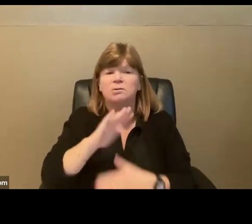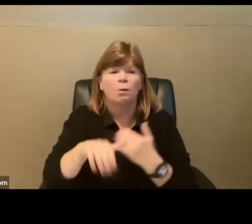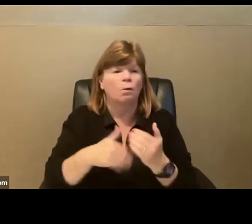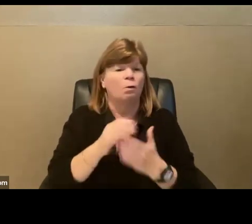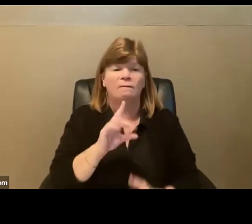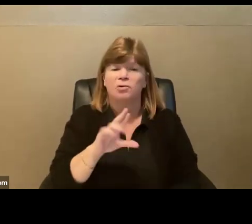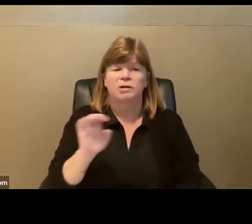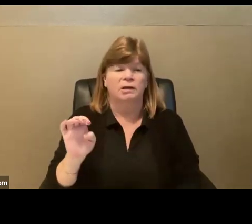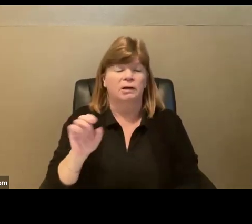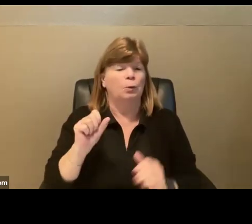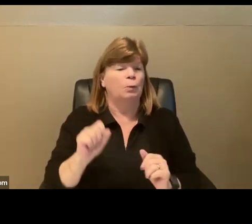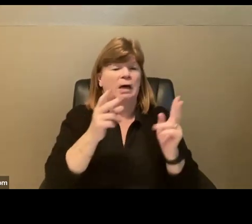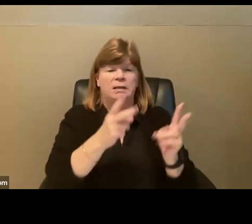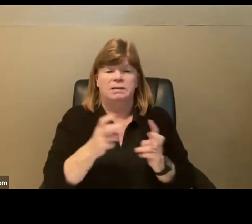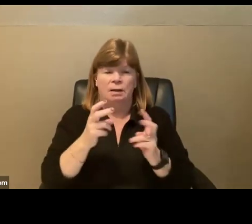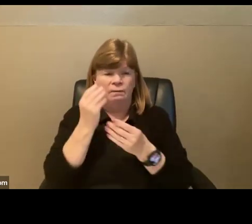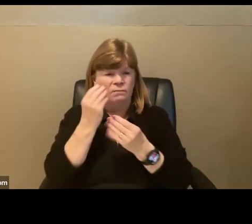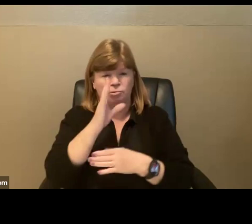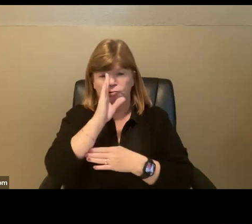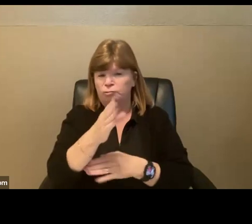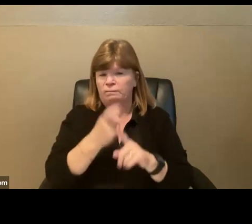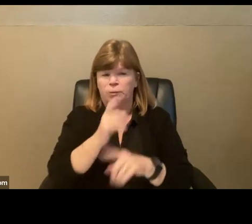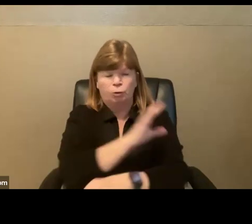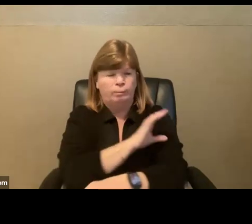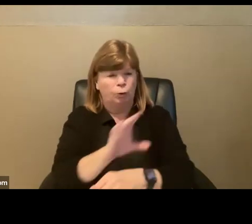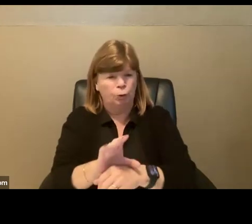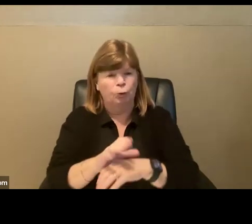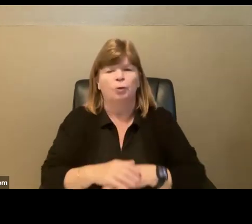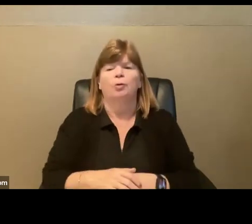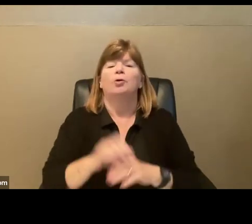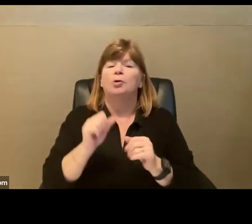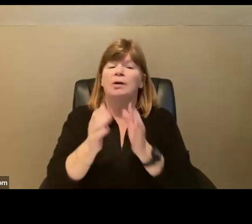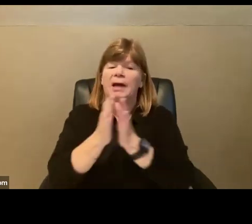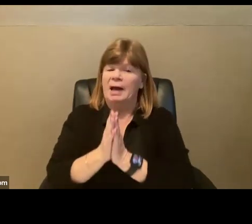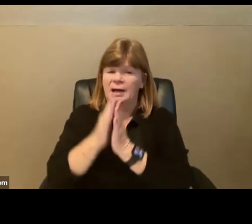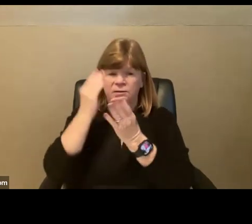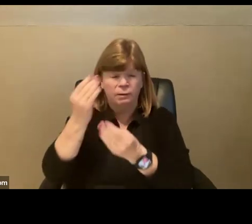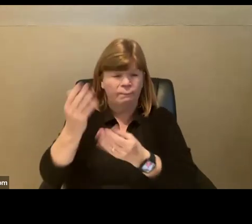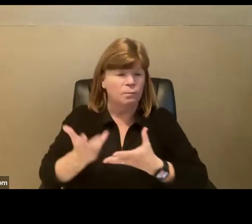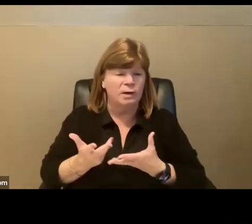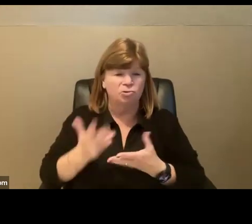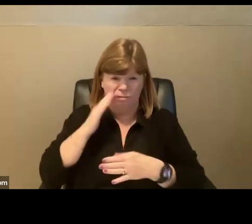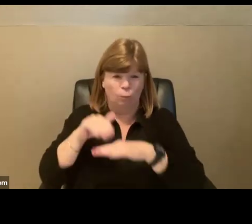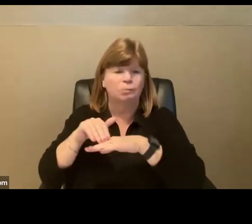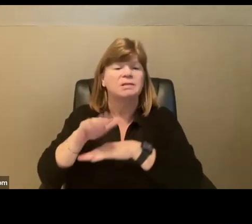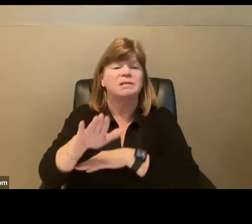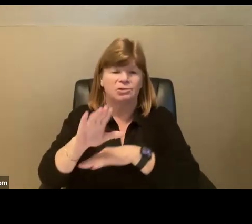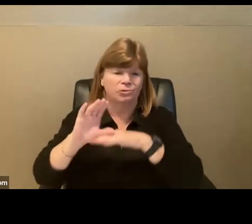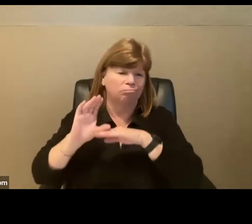Puede descargar la información directamente desde su computadora. Puede solicitar la información y le enviarán un folleto.